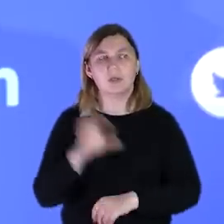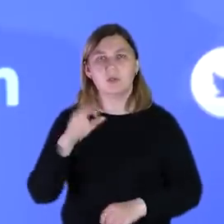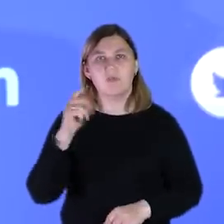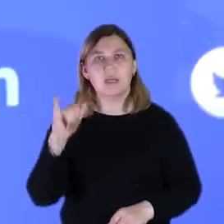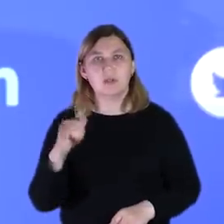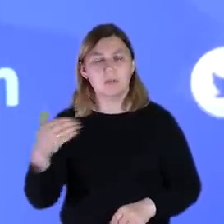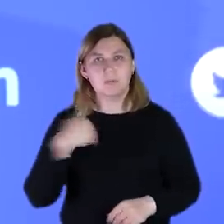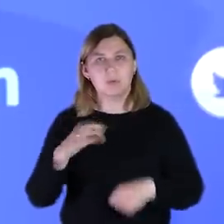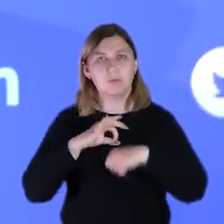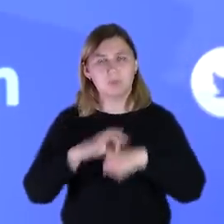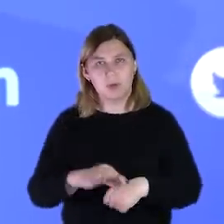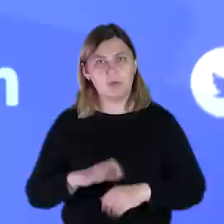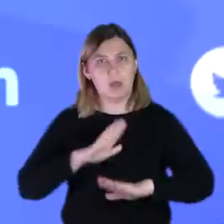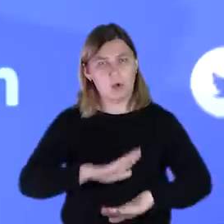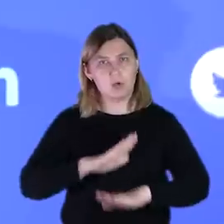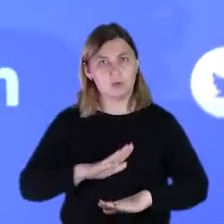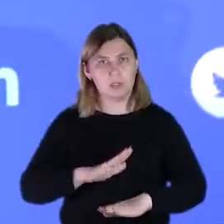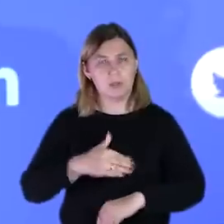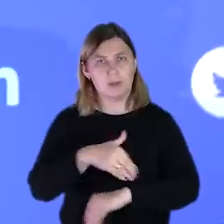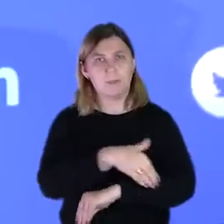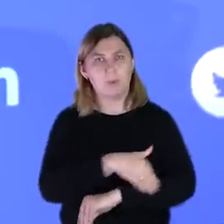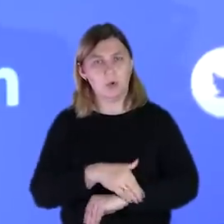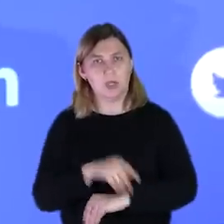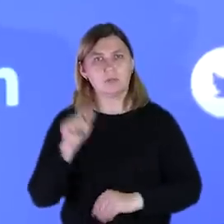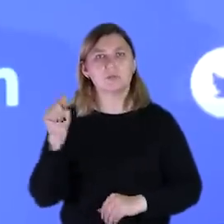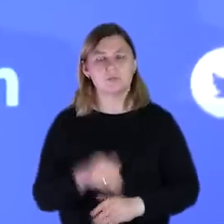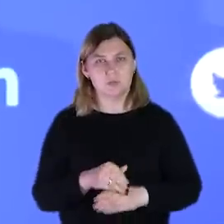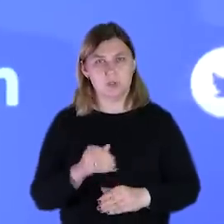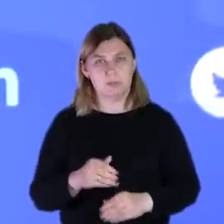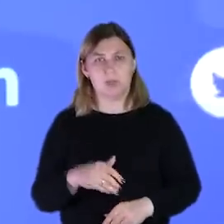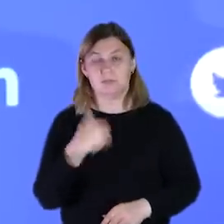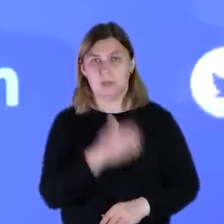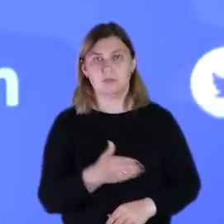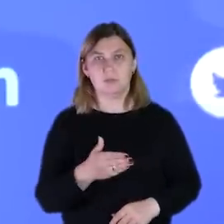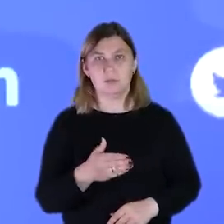prowadzony tylko przez Korpus Ochrony Pogranicza. Tutaj trzeba oddać rzeczywiście honor temu,